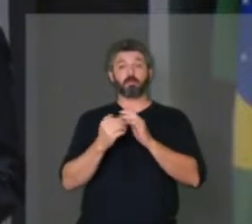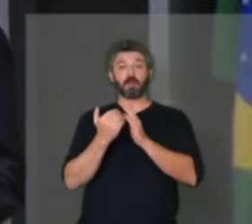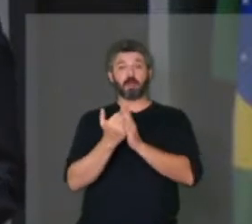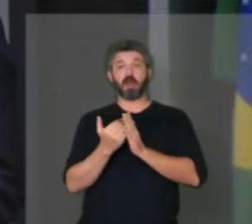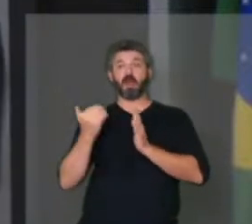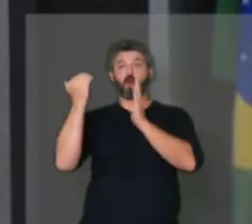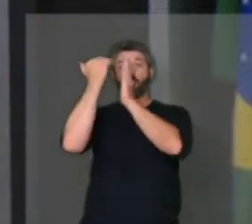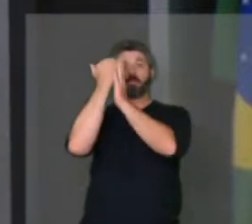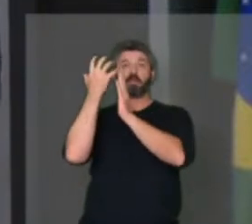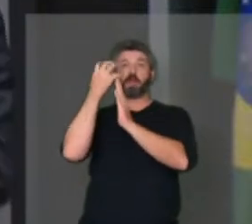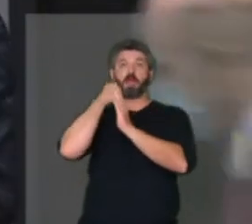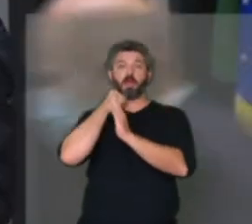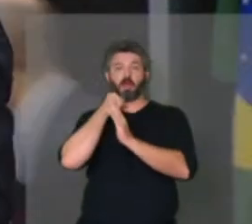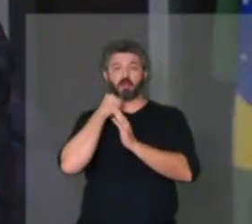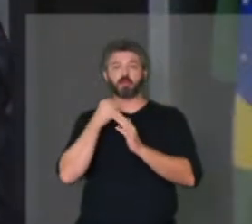MUITO RECEIO DE QUE TAMBÉM VÁ AUMENTAR A SONEGAÇÃO E